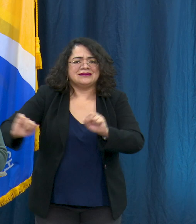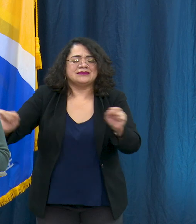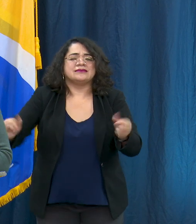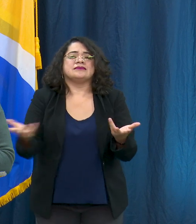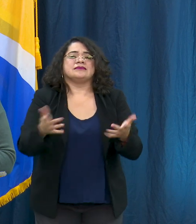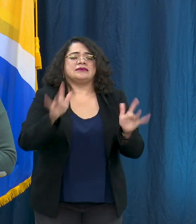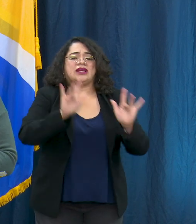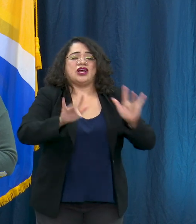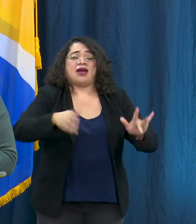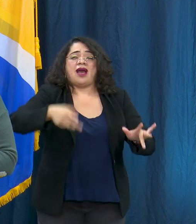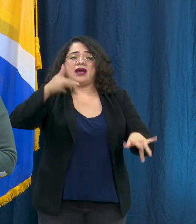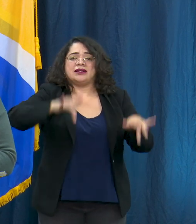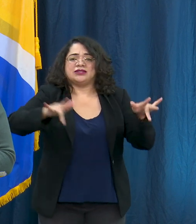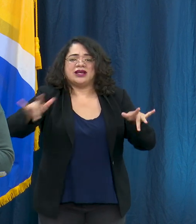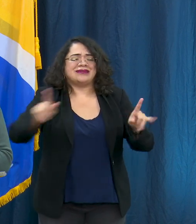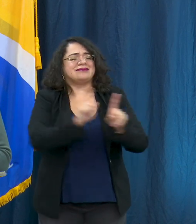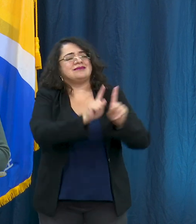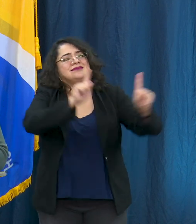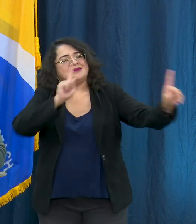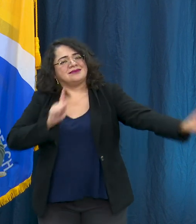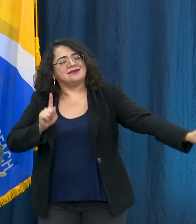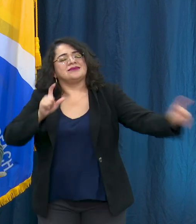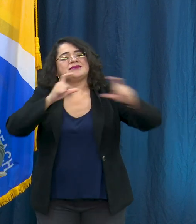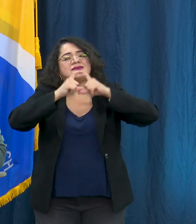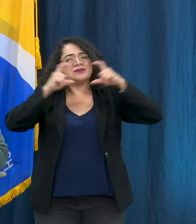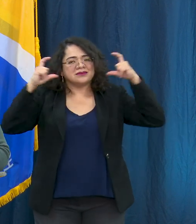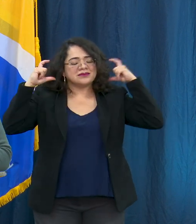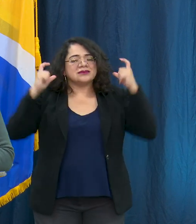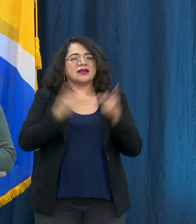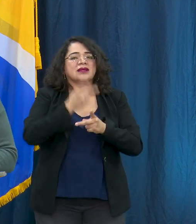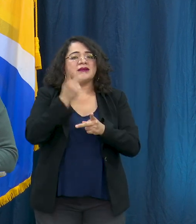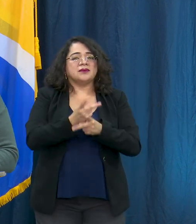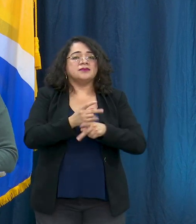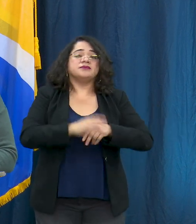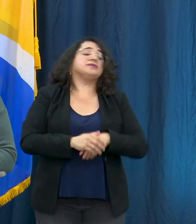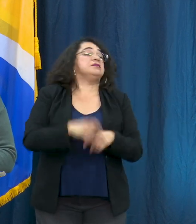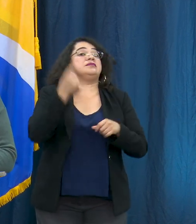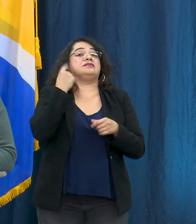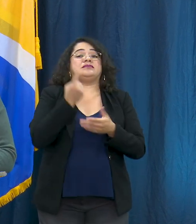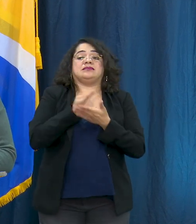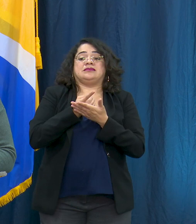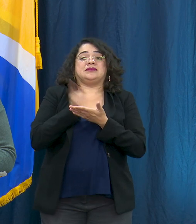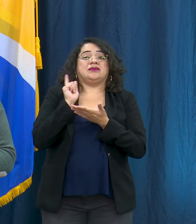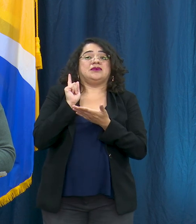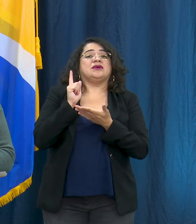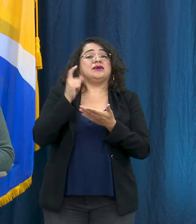menace a persona persona tambien hemos estado hablando durante esta semana pasada so braille Rossi's mole on goose